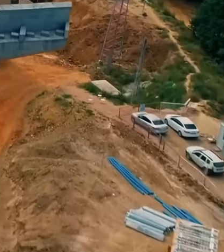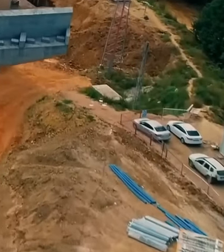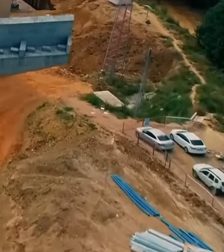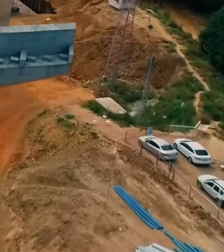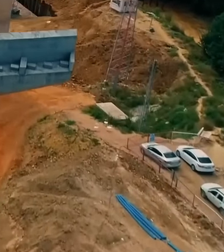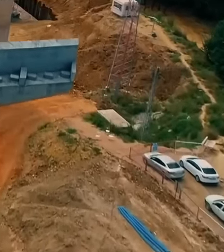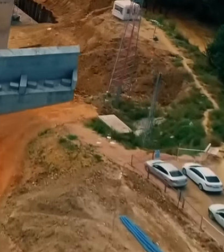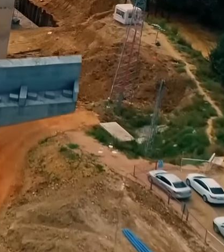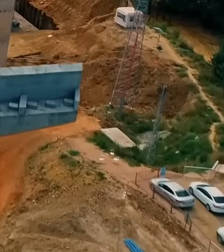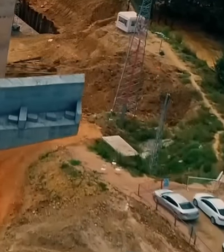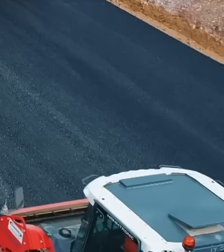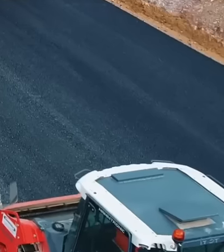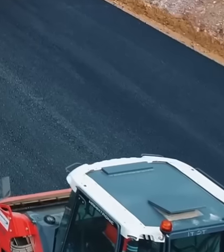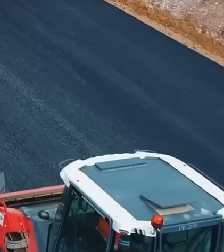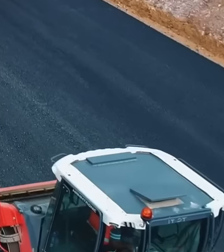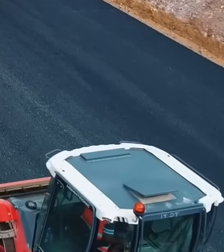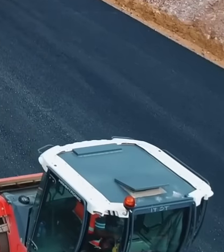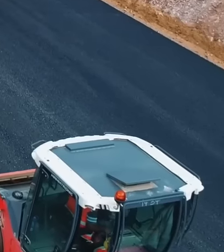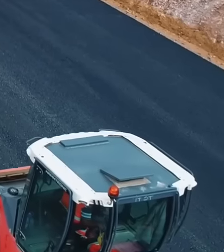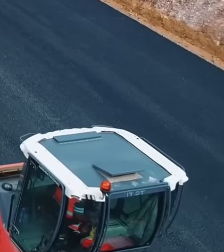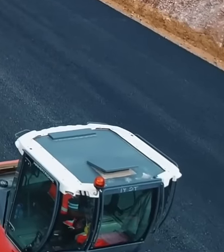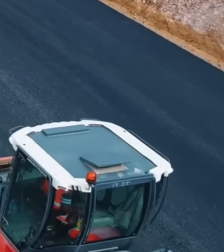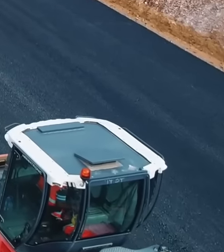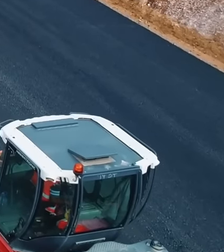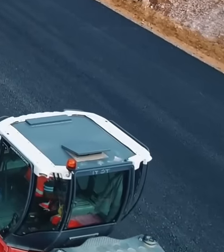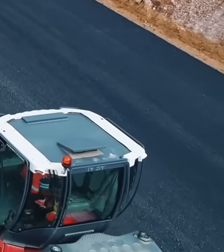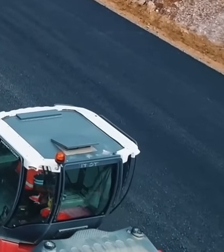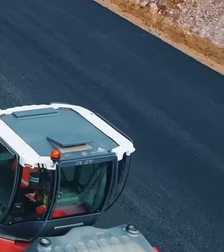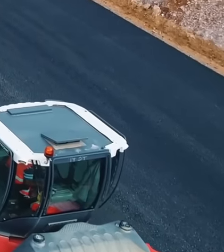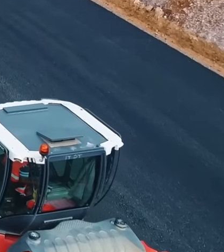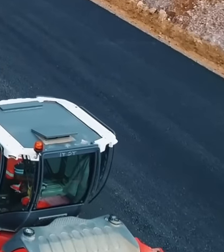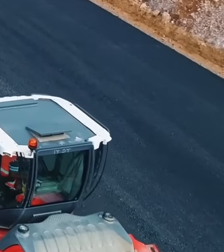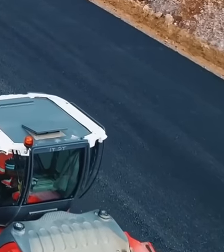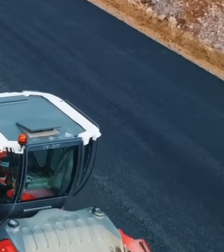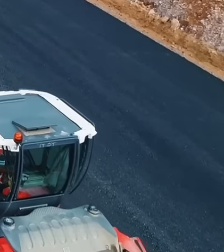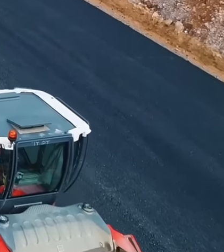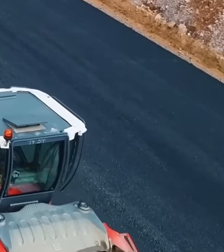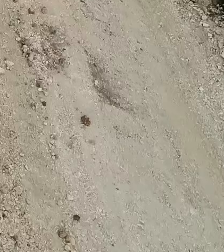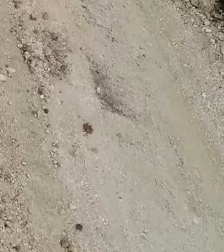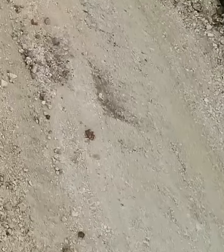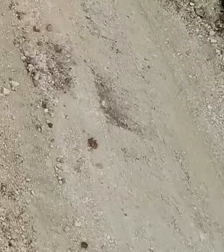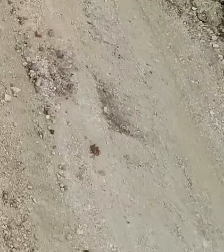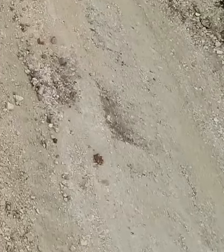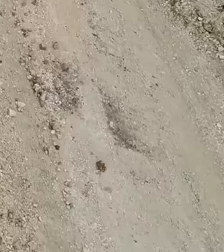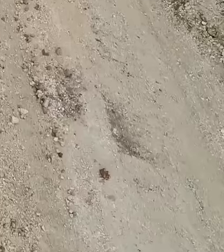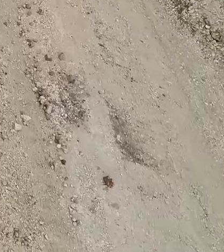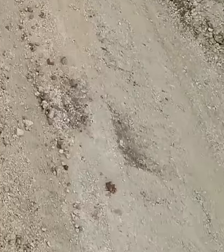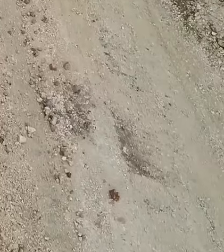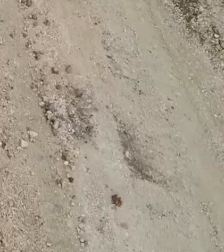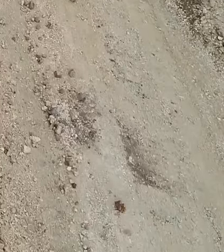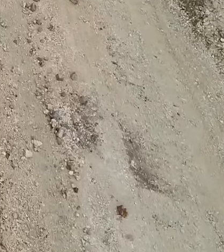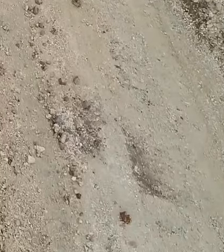rincón del territorio nacional. Es justo y necesario recalcar una realidad. Nunca se